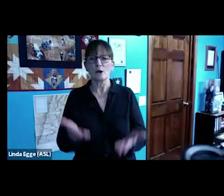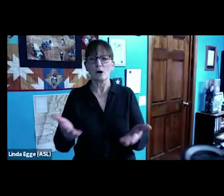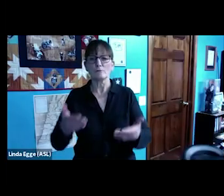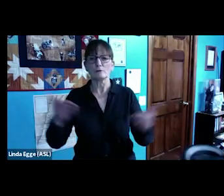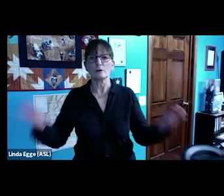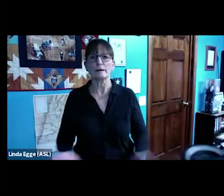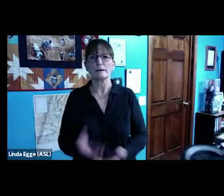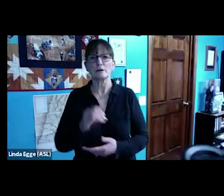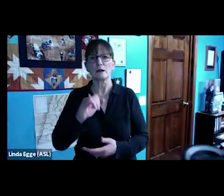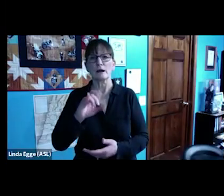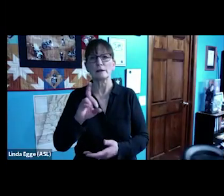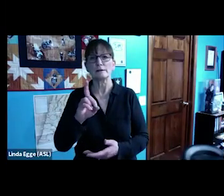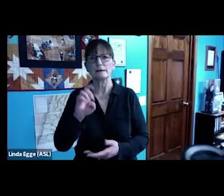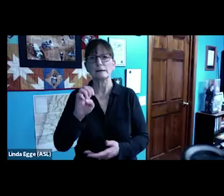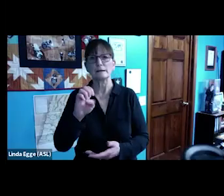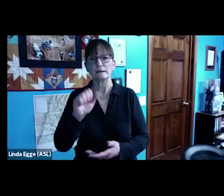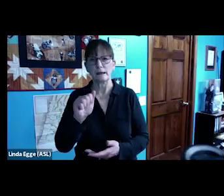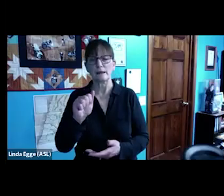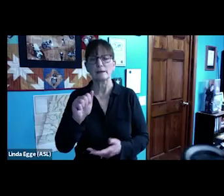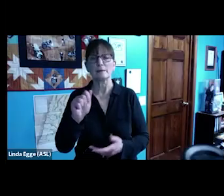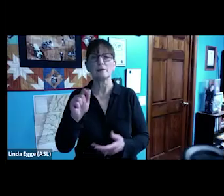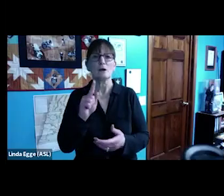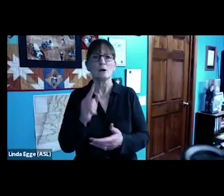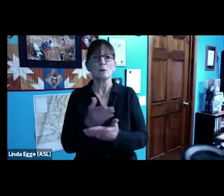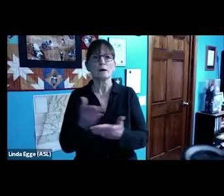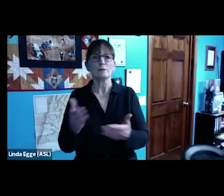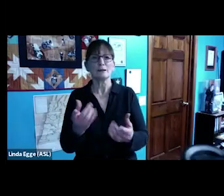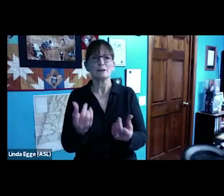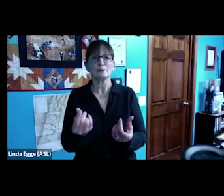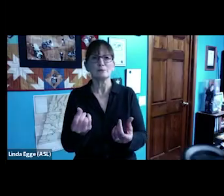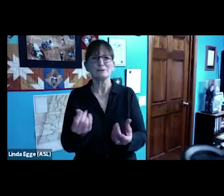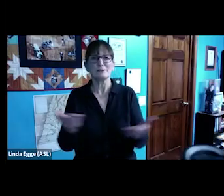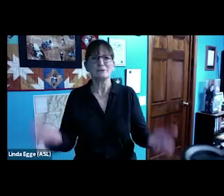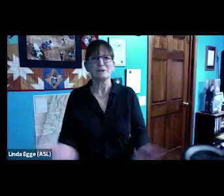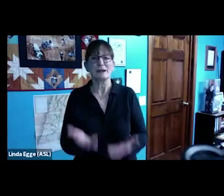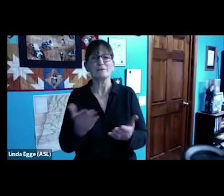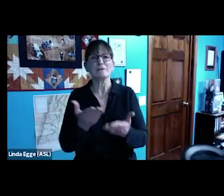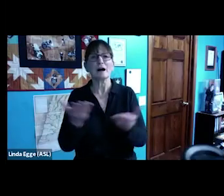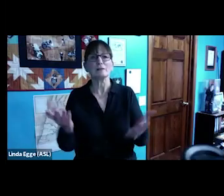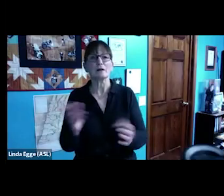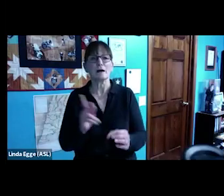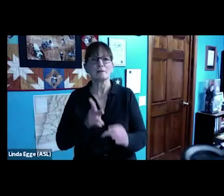Oh, veo que las diapositivas dejaron de funcionar. No estoy segura de qué está pasando.